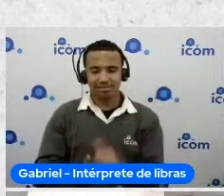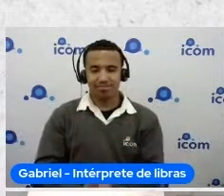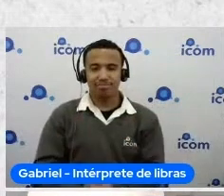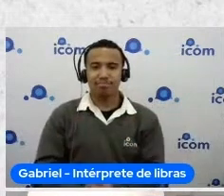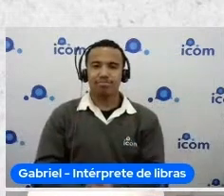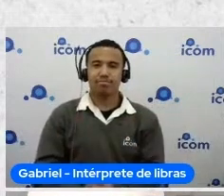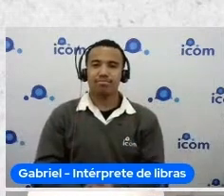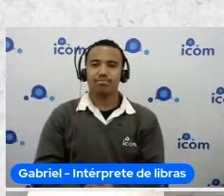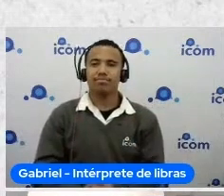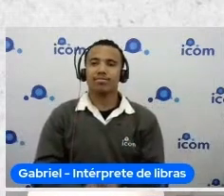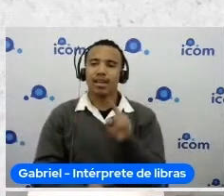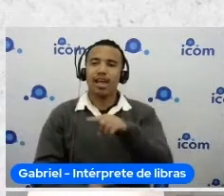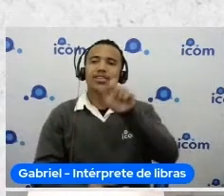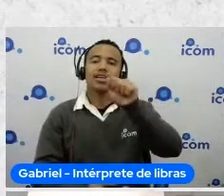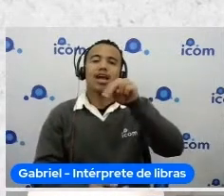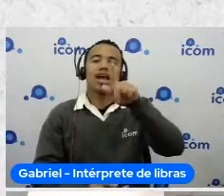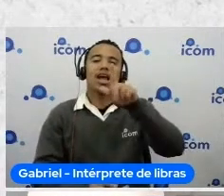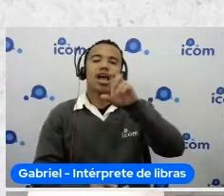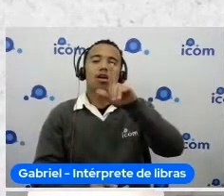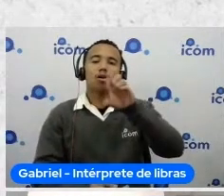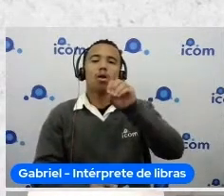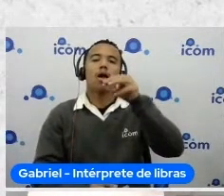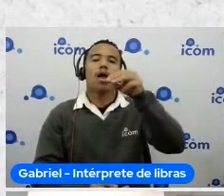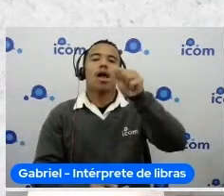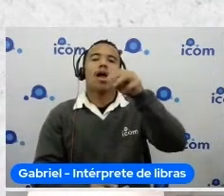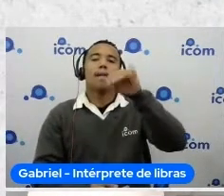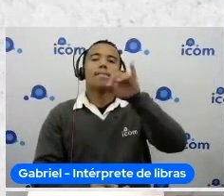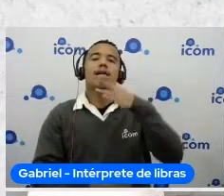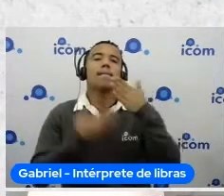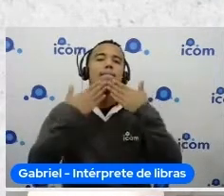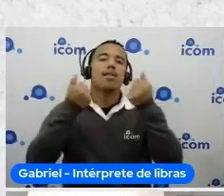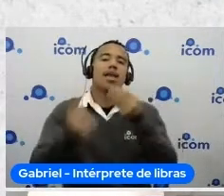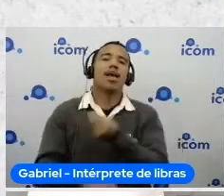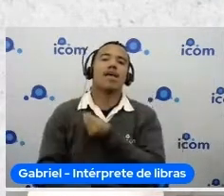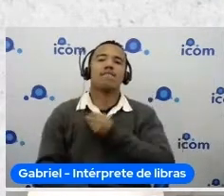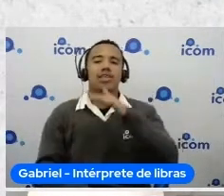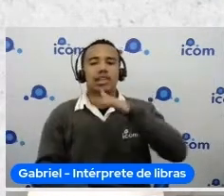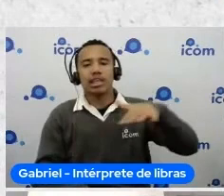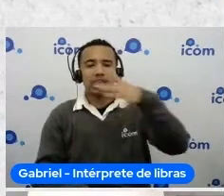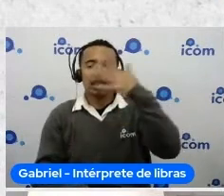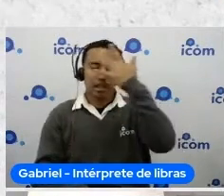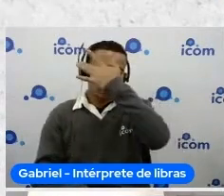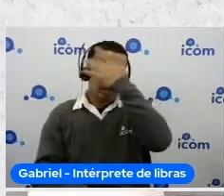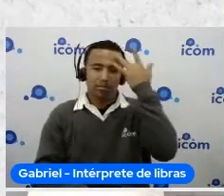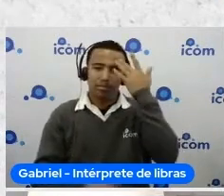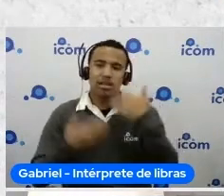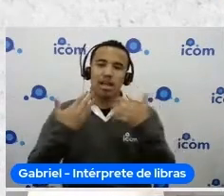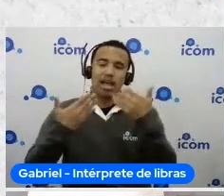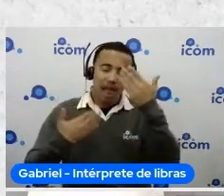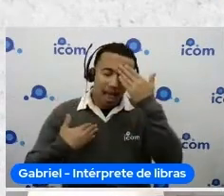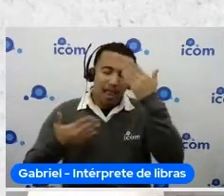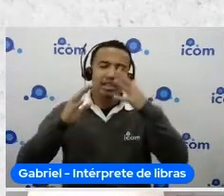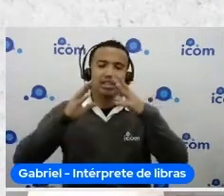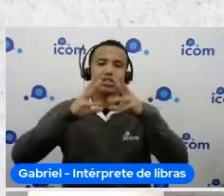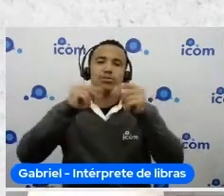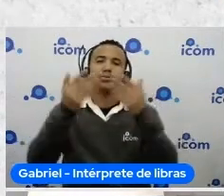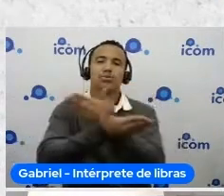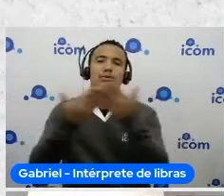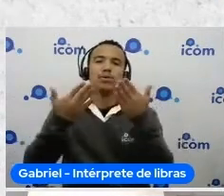reinventando a mineração para melhorar a vida das pessoas. Queria agradecer a todos pela atenção, agradecer